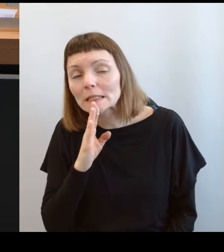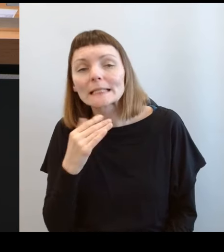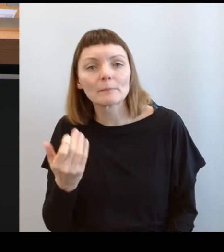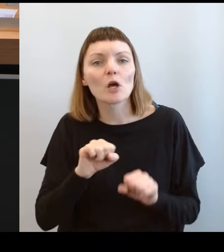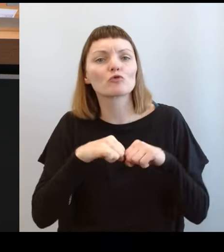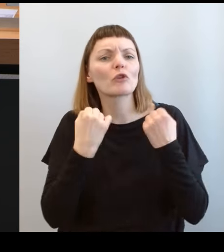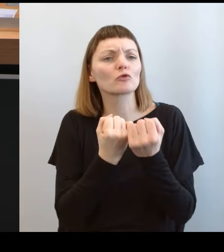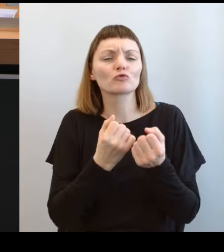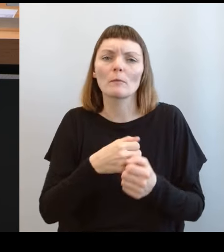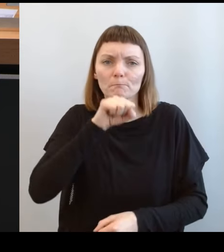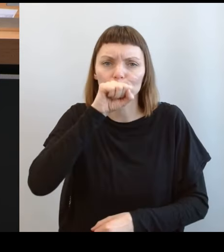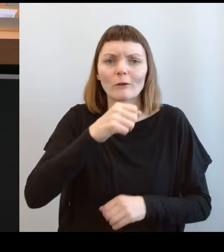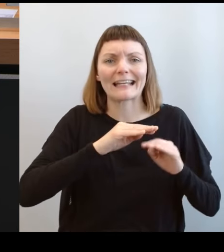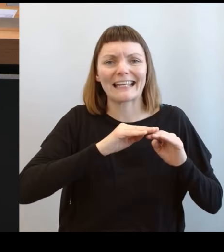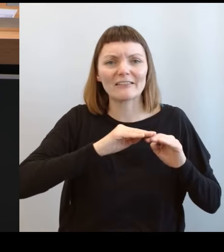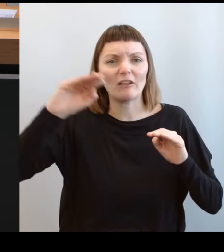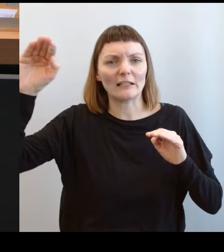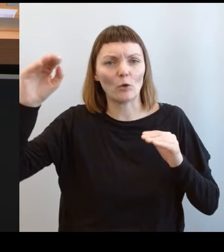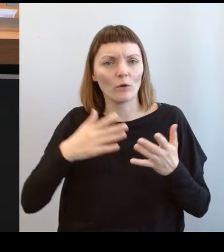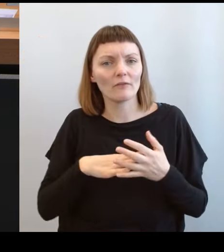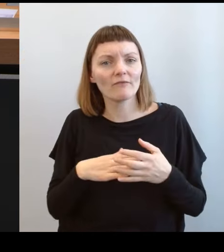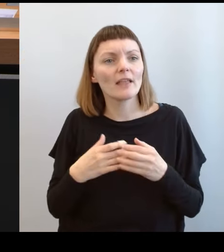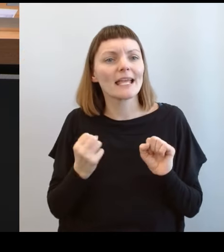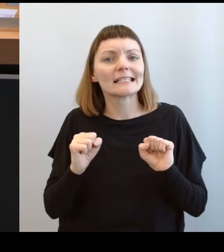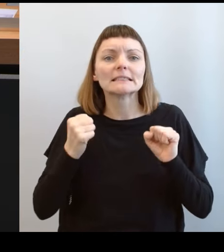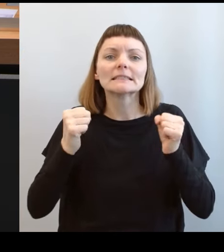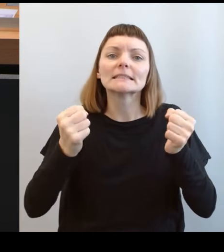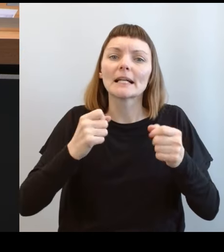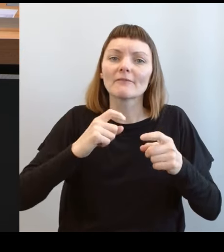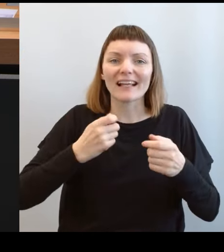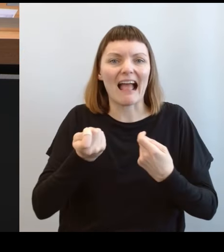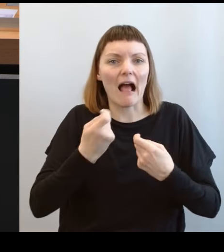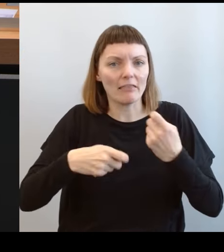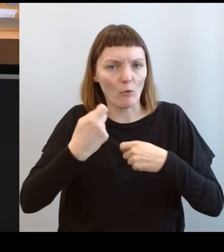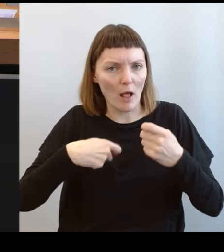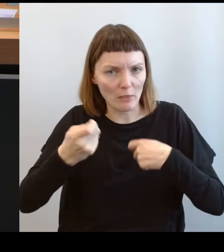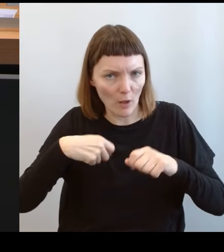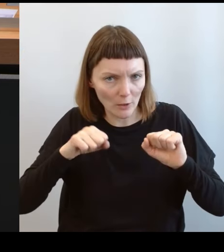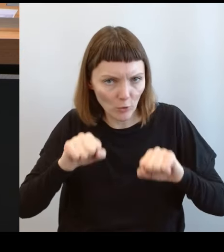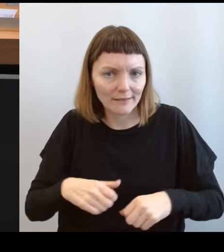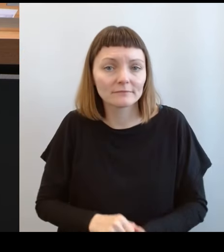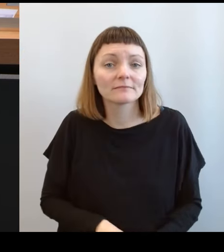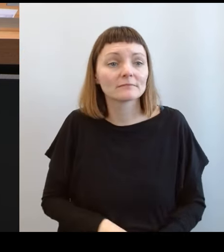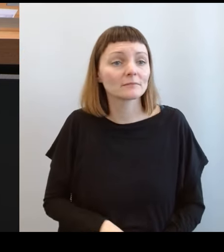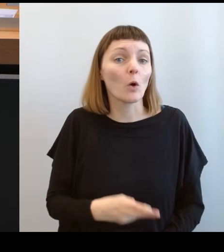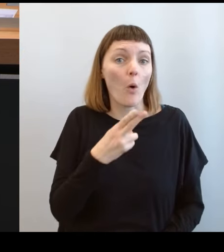Das Versprechen "Der Euro wird so hart wie die Demark", war eine bewusste Lüge der CDU unter Kohl.